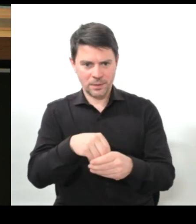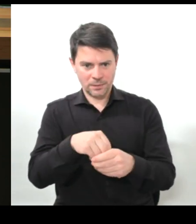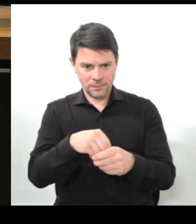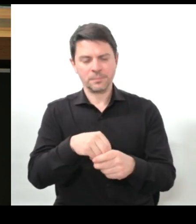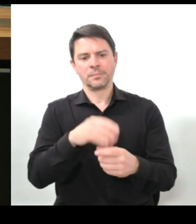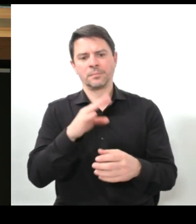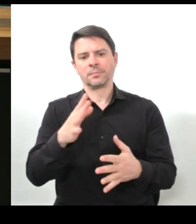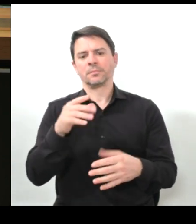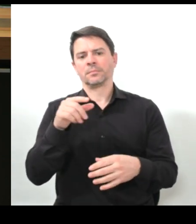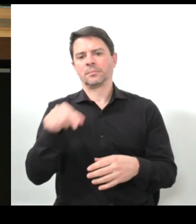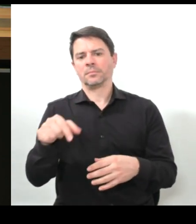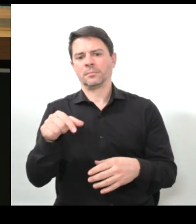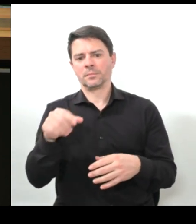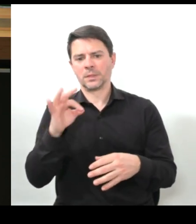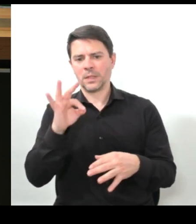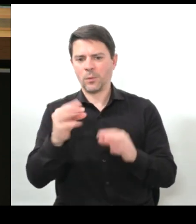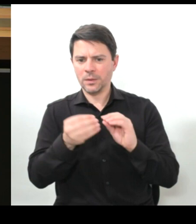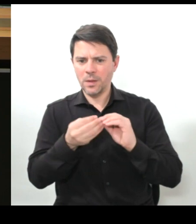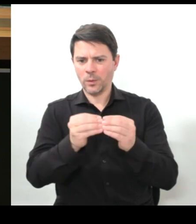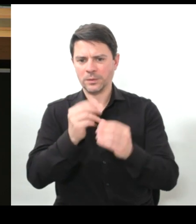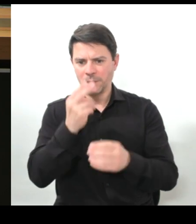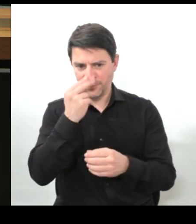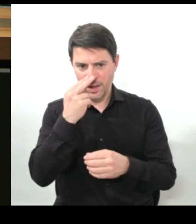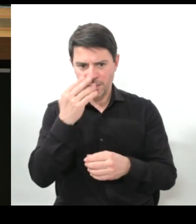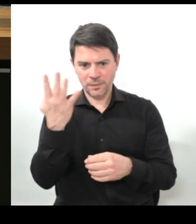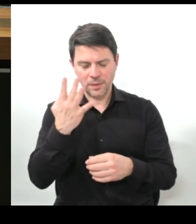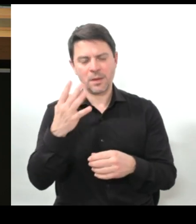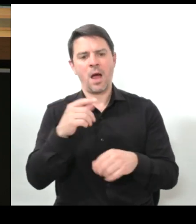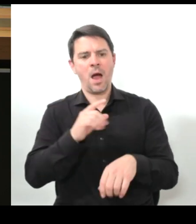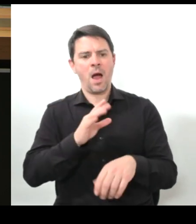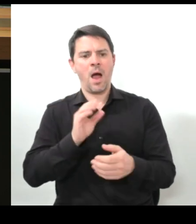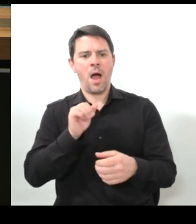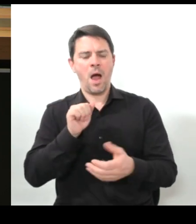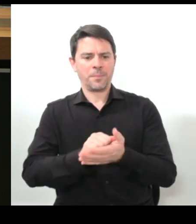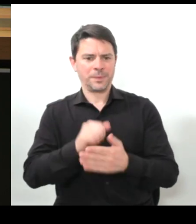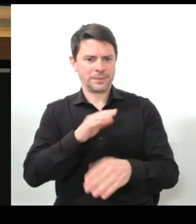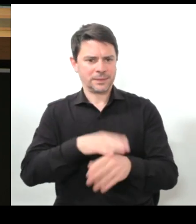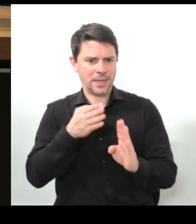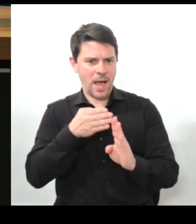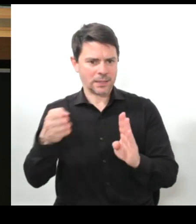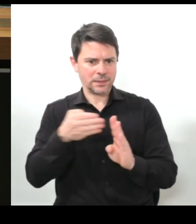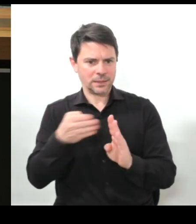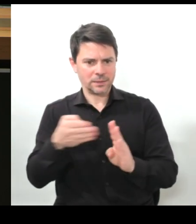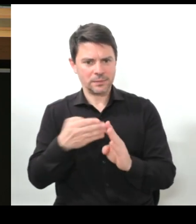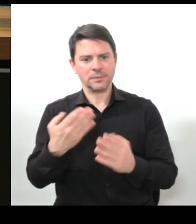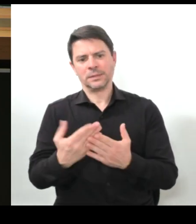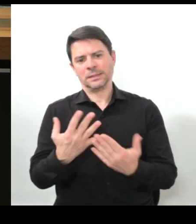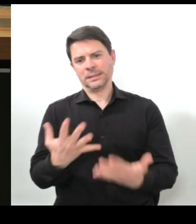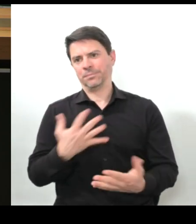meiner Sicht ist die Forderung des FDP-Landesvers richtig. Der FDP-Landesverband hat ja